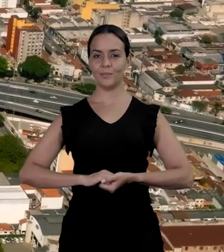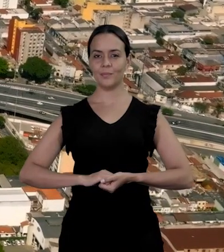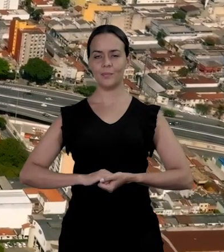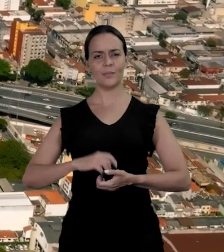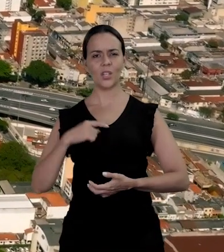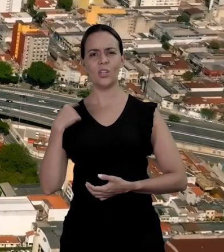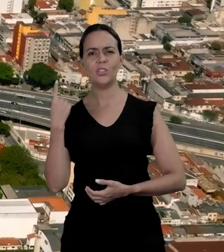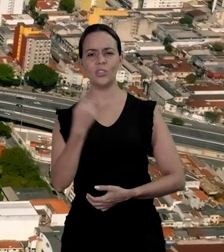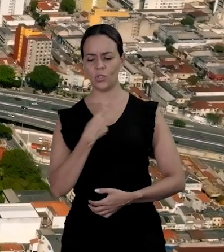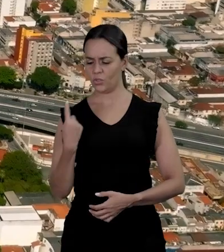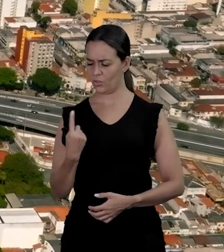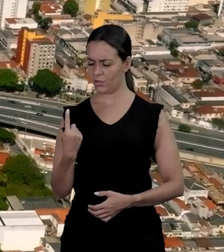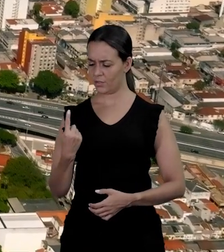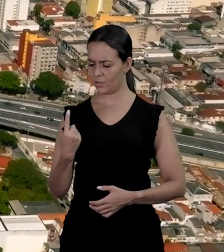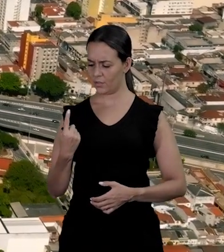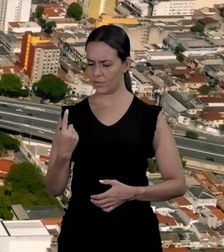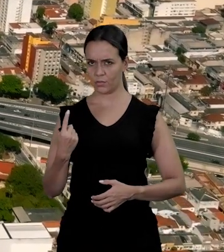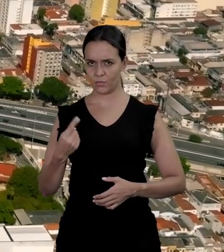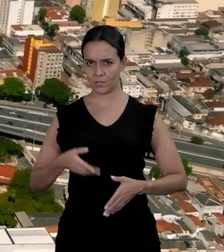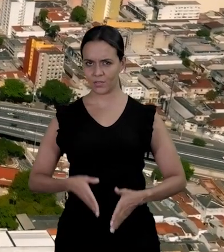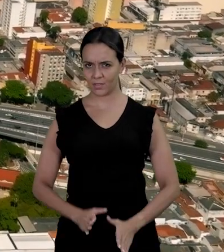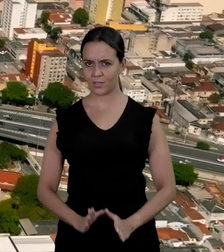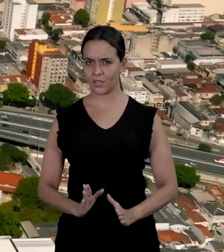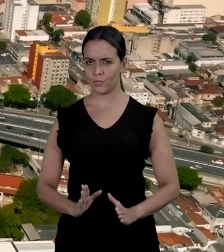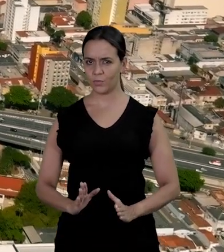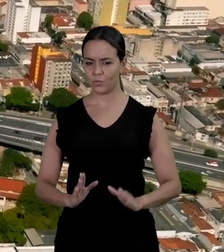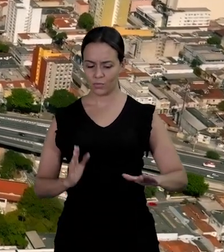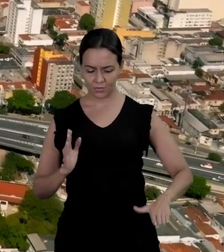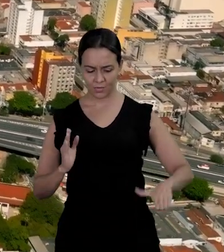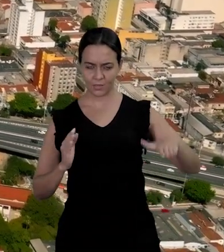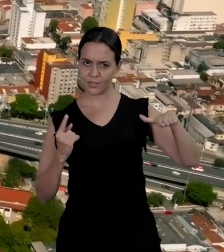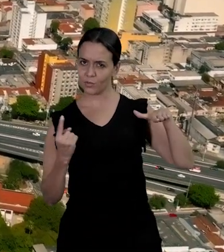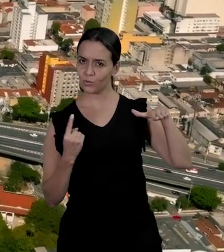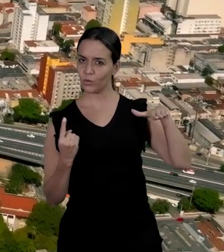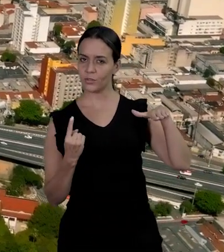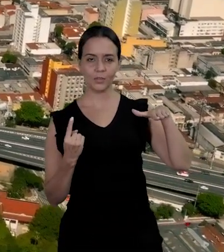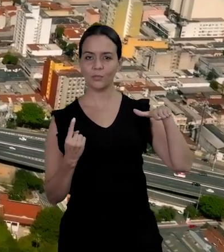Nós não nascemos sozinhos, nós não crescemos sozinhos, nós estamos sempre